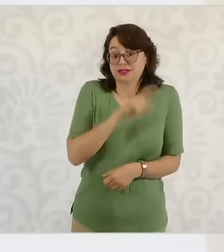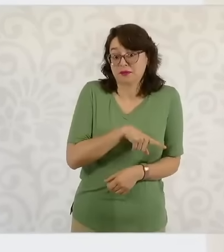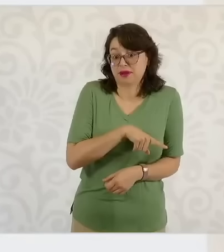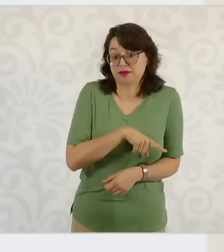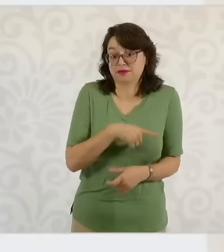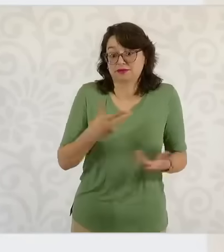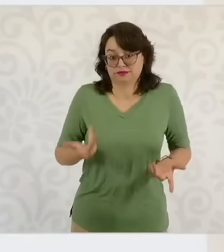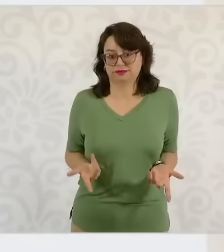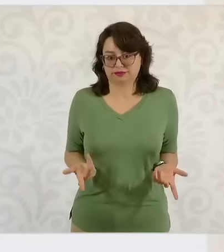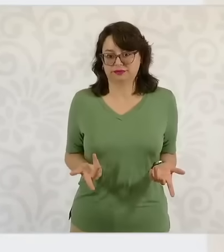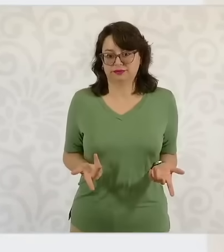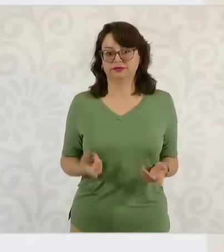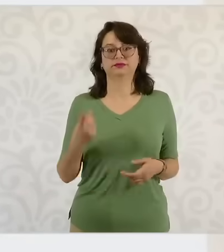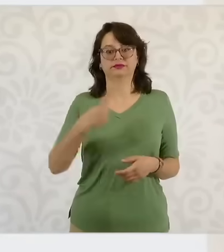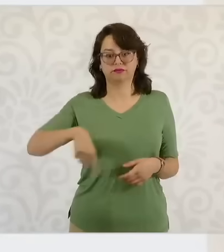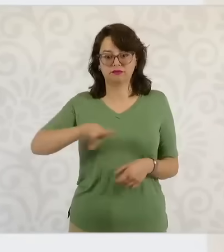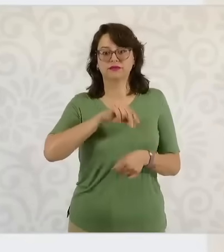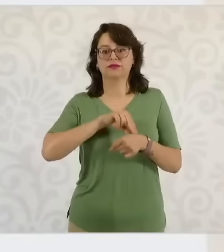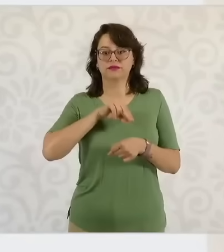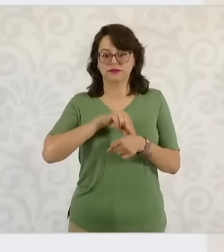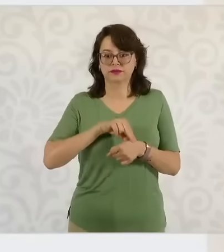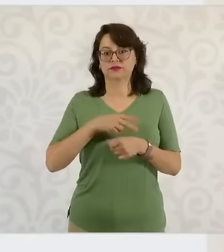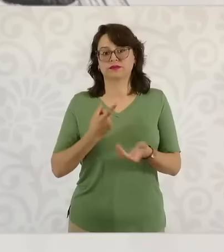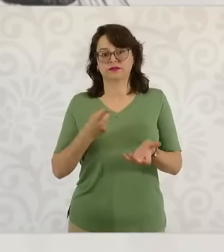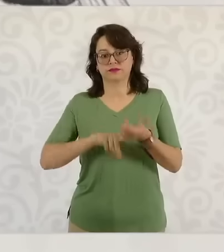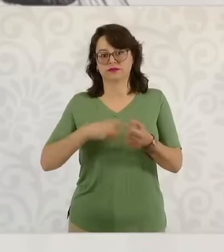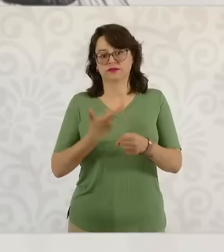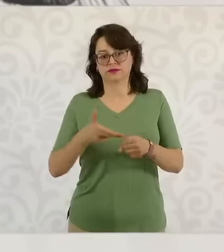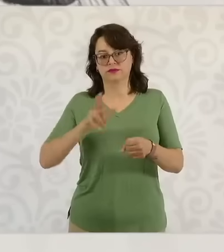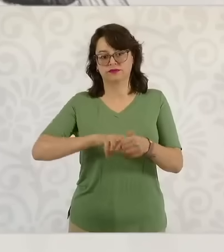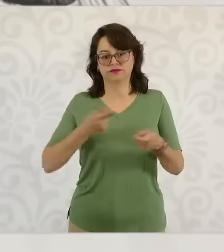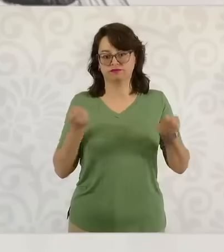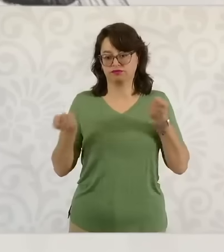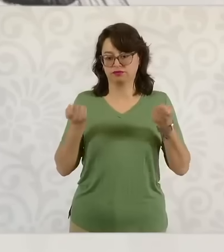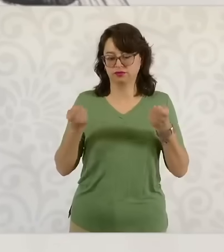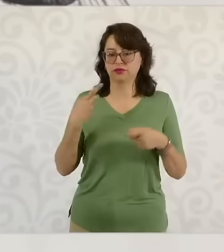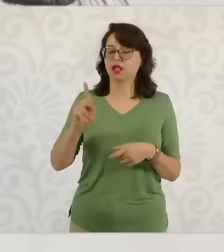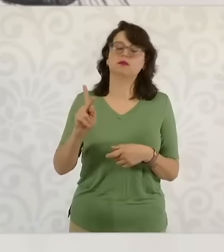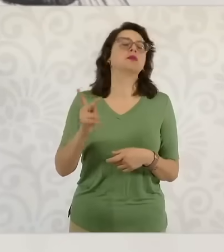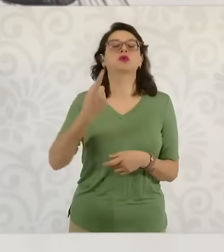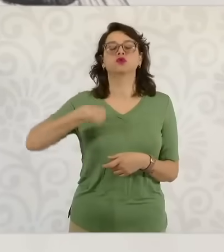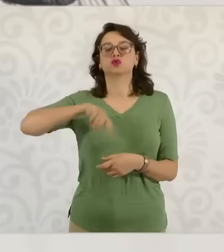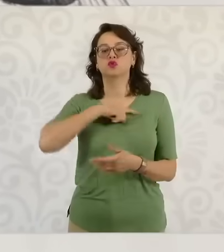son médicos que están organizando a su hospital entonces buscamos siempre los mejores salarios y